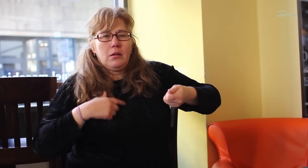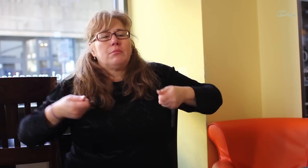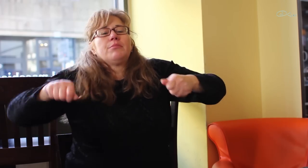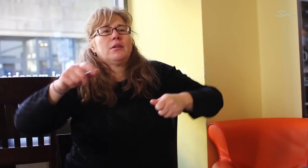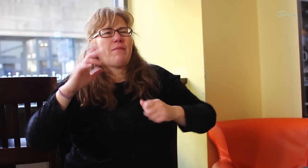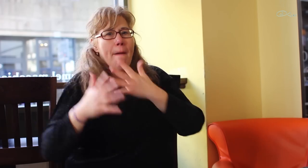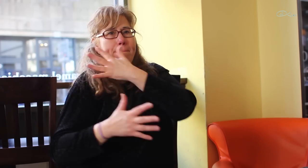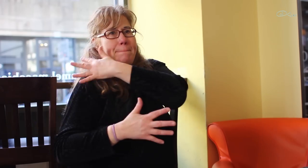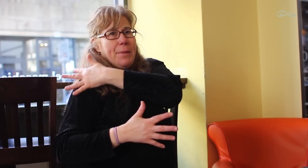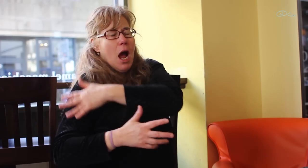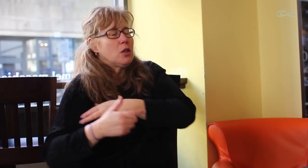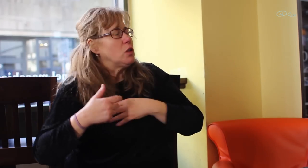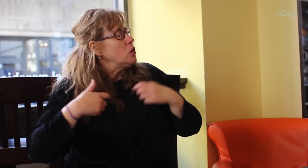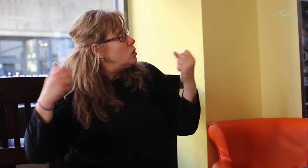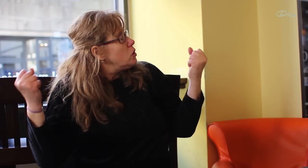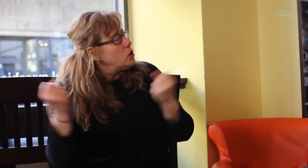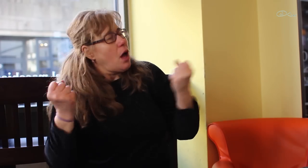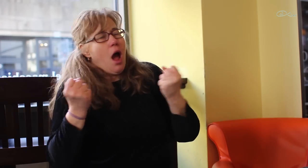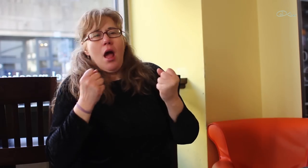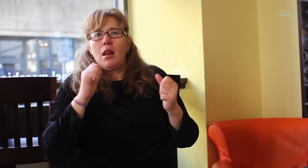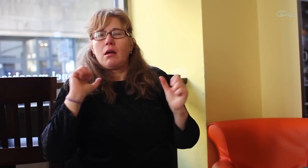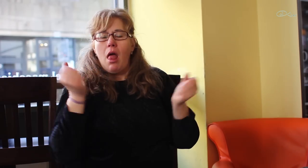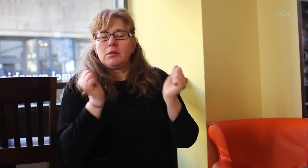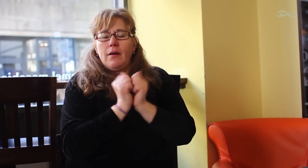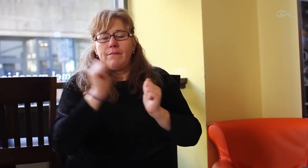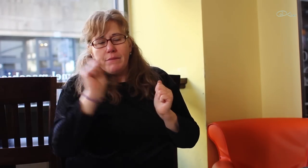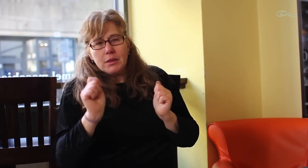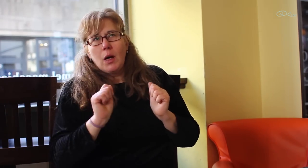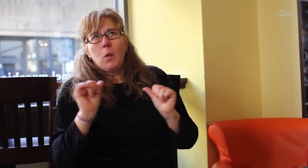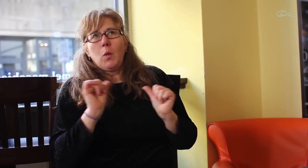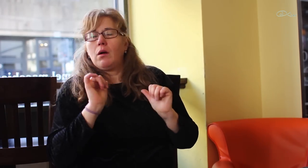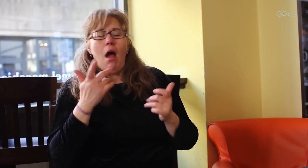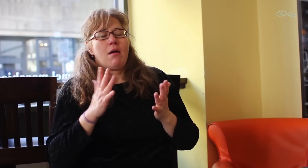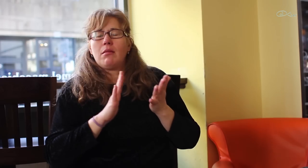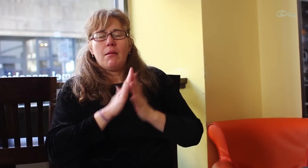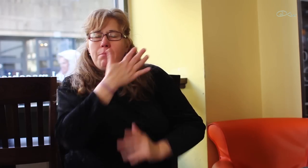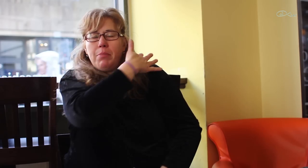Wir sind zusammengestoßen und seine Schulter wurde sehr verbrannt. Ich habe ihn schnell in kaltes Wasser gesteckt.